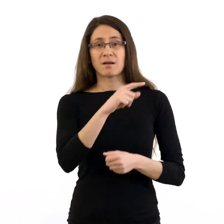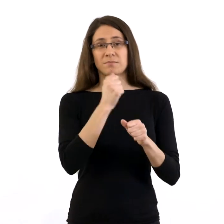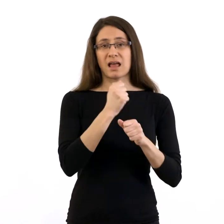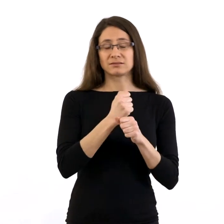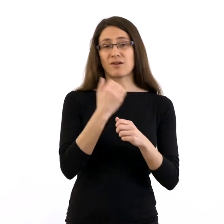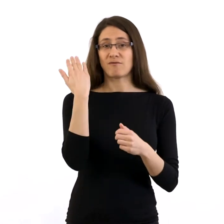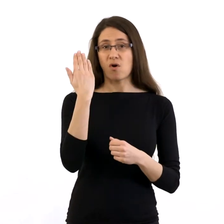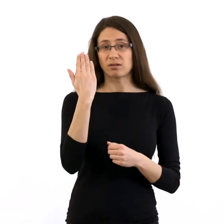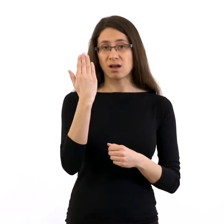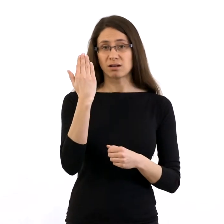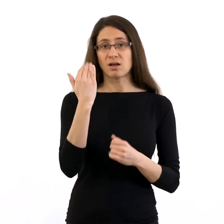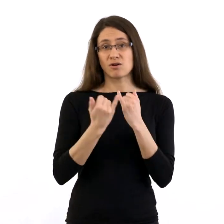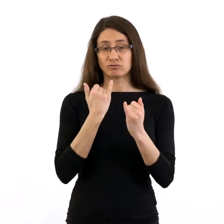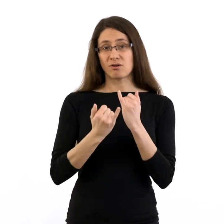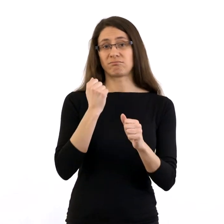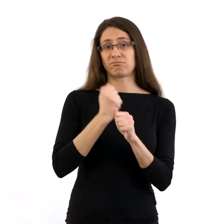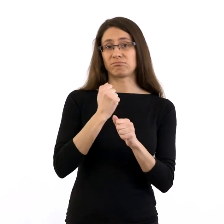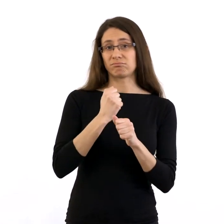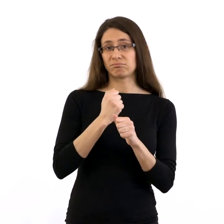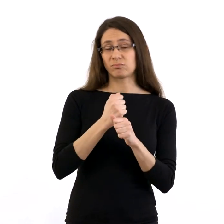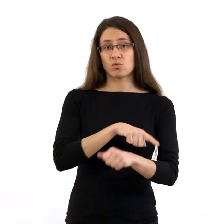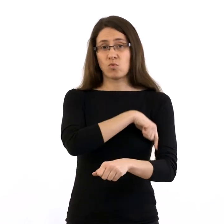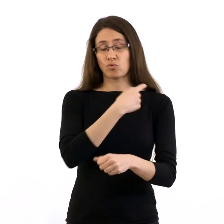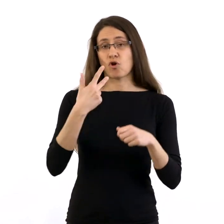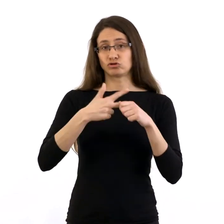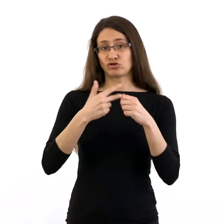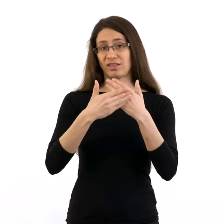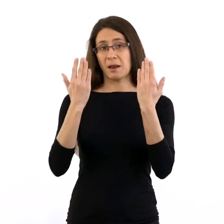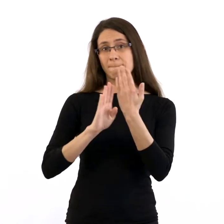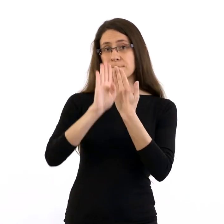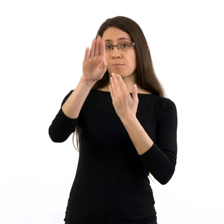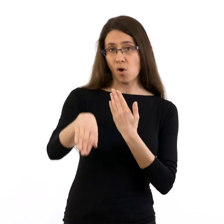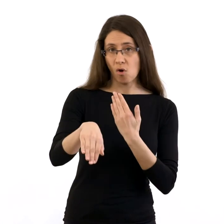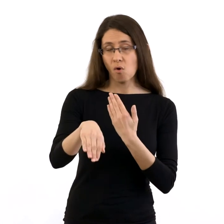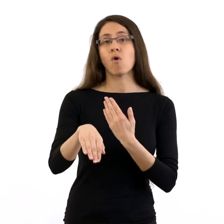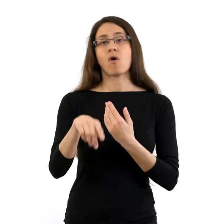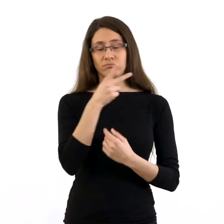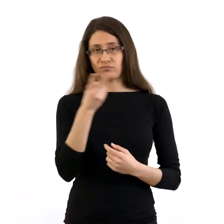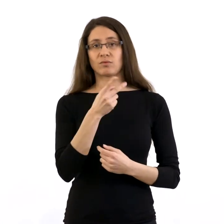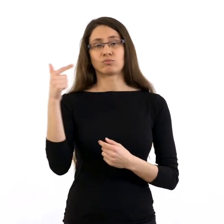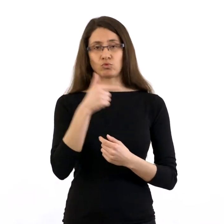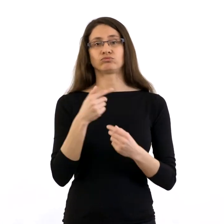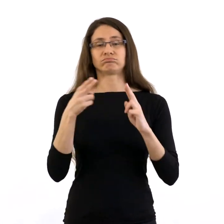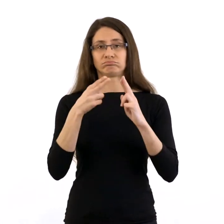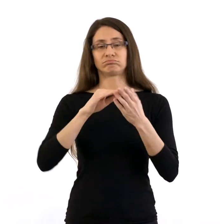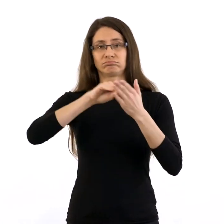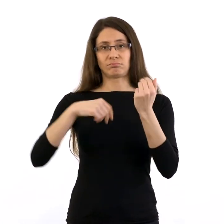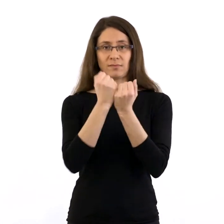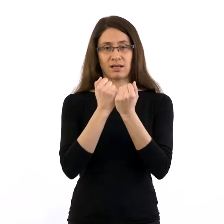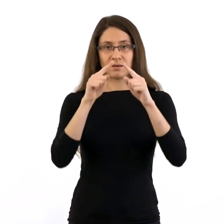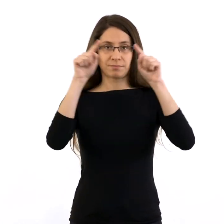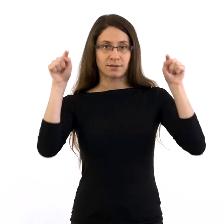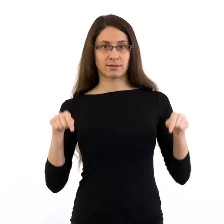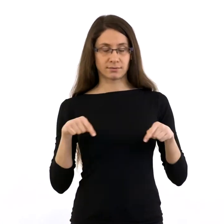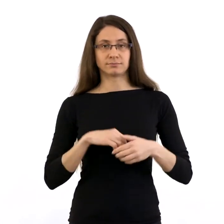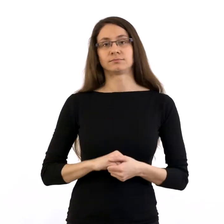Jeśli praca wolontariusza jest wykonywana dłużej niż przez 30 dni, porozumienie musi być zawarte w formie pisemnej.